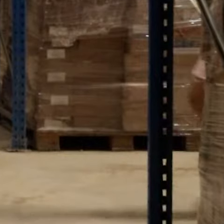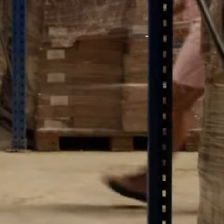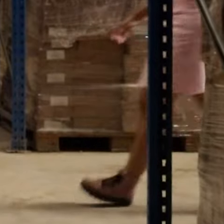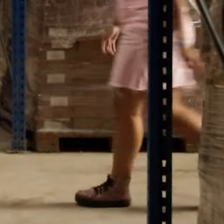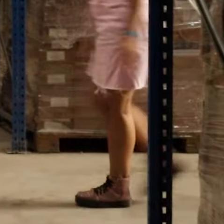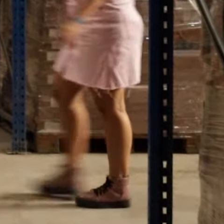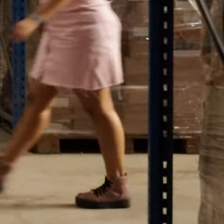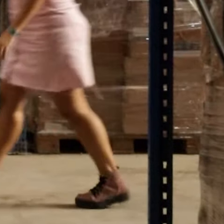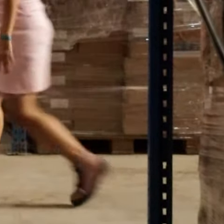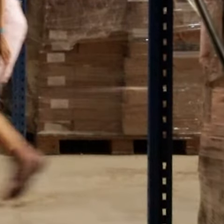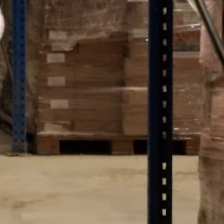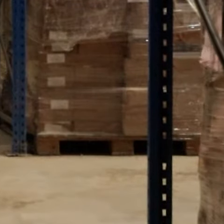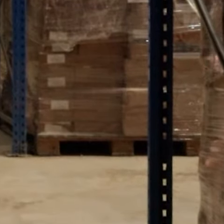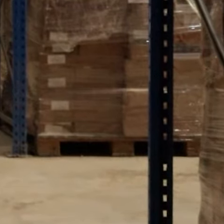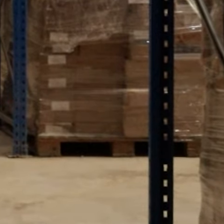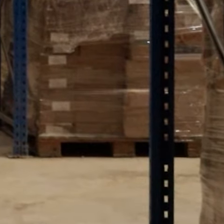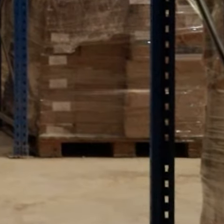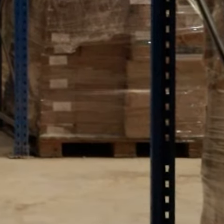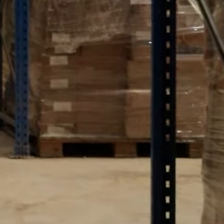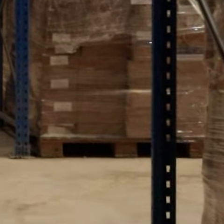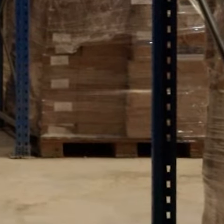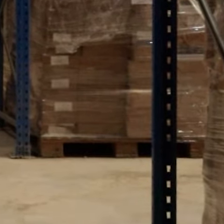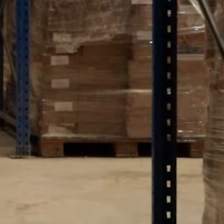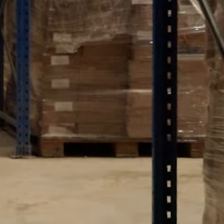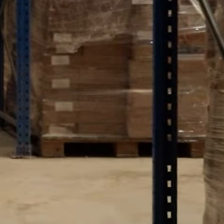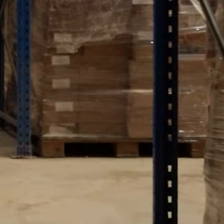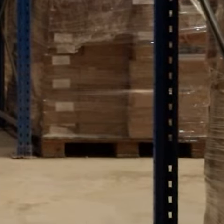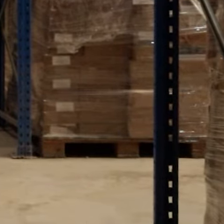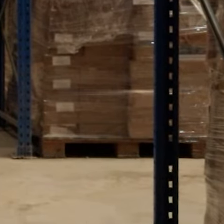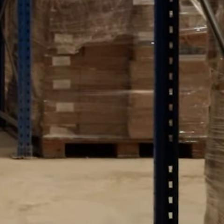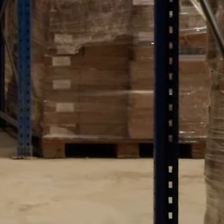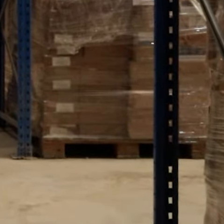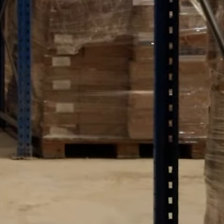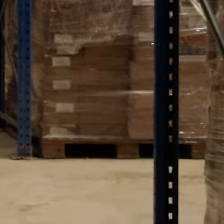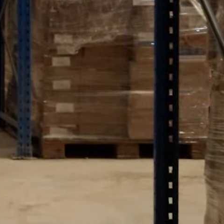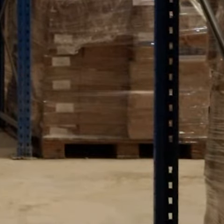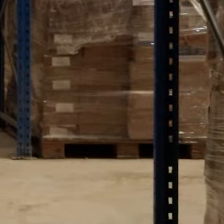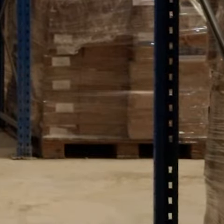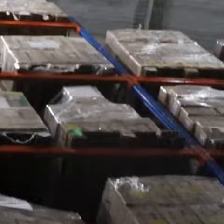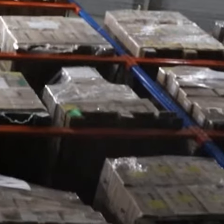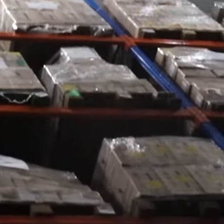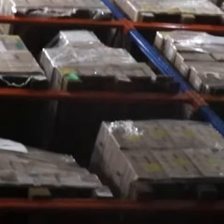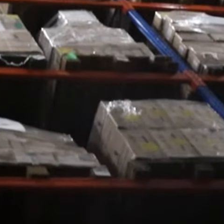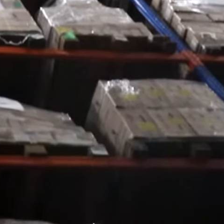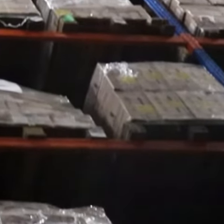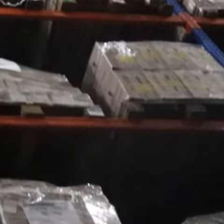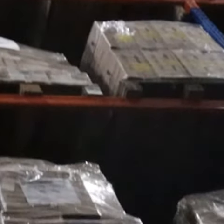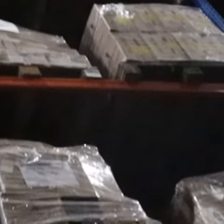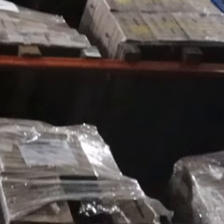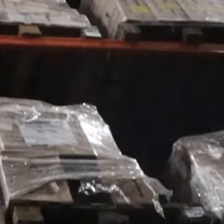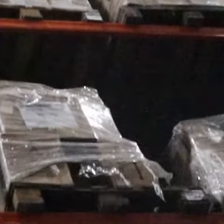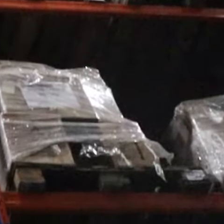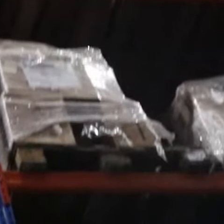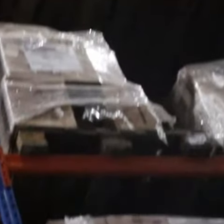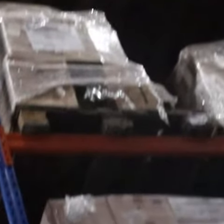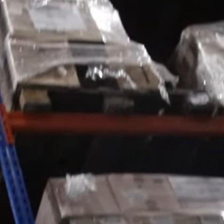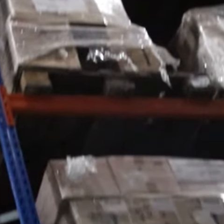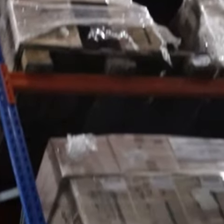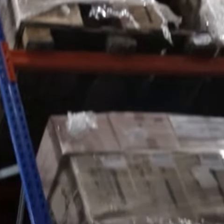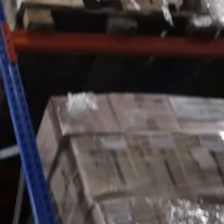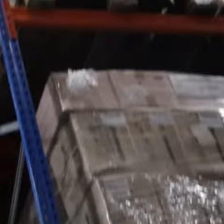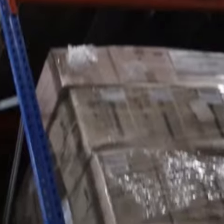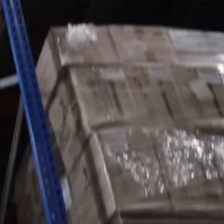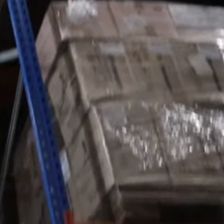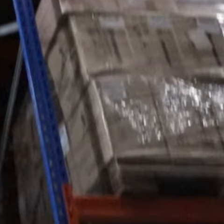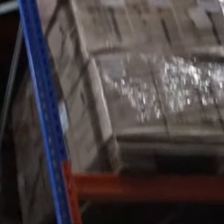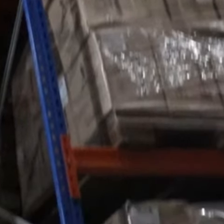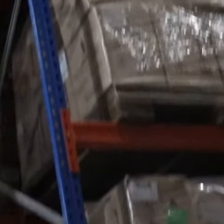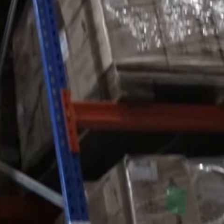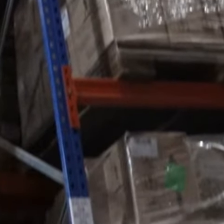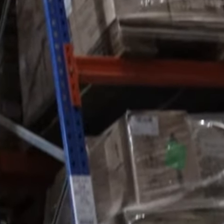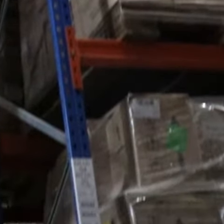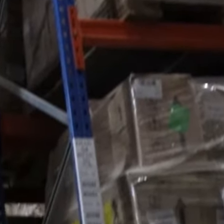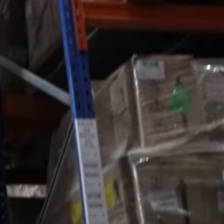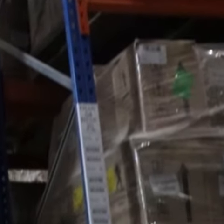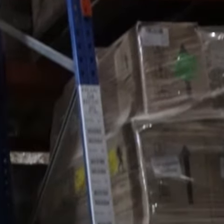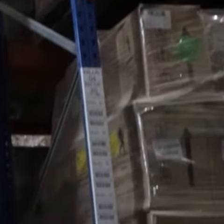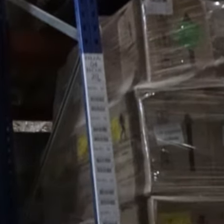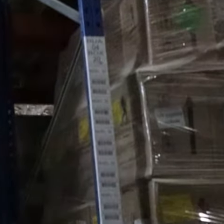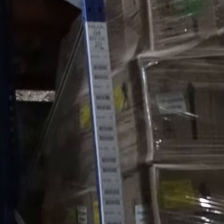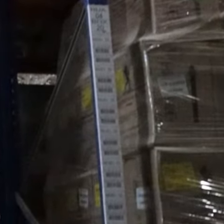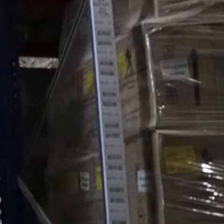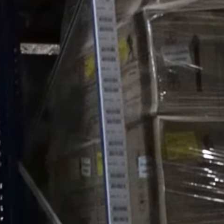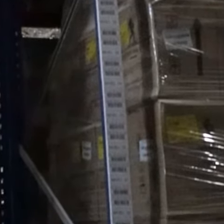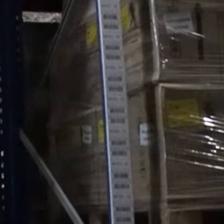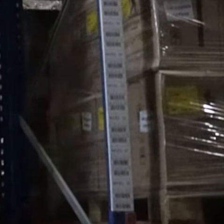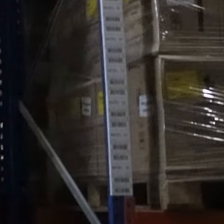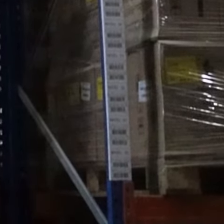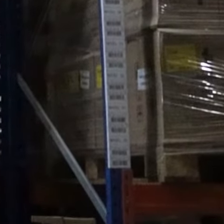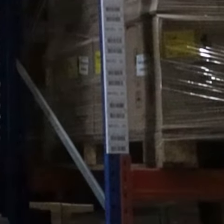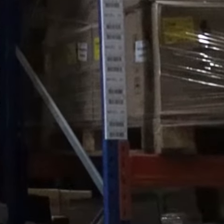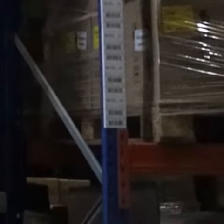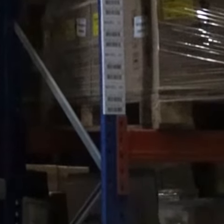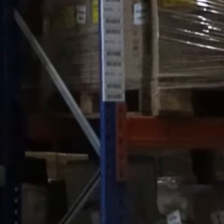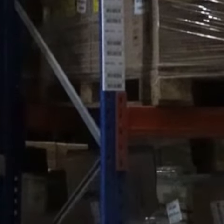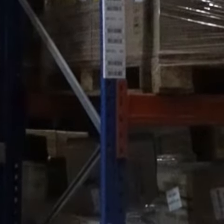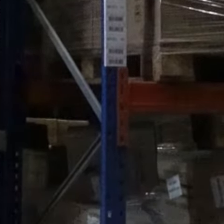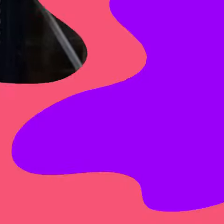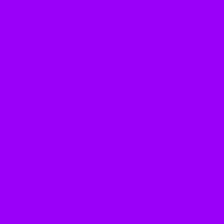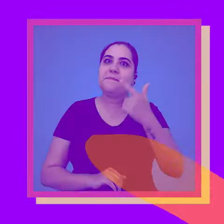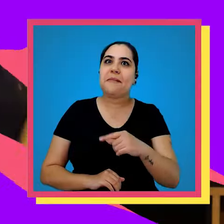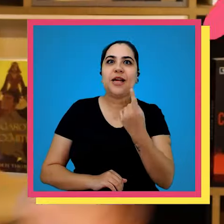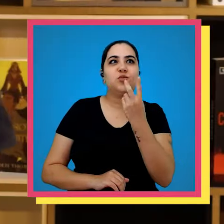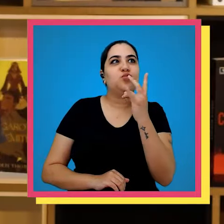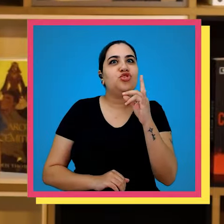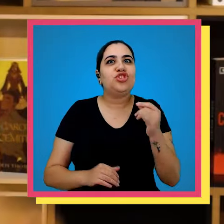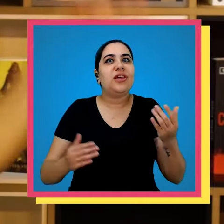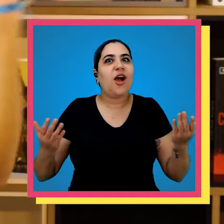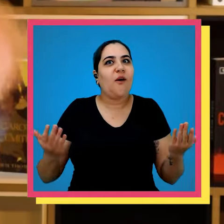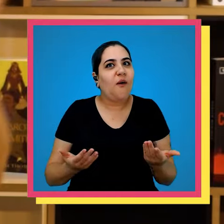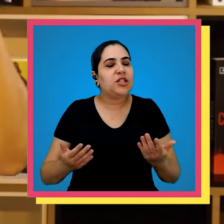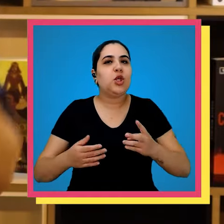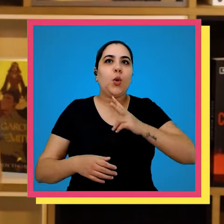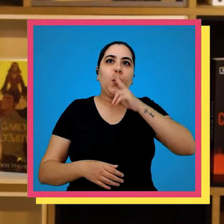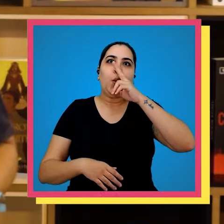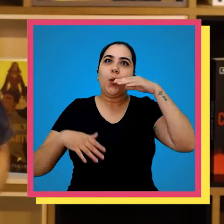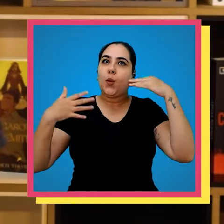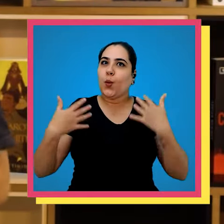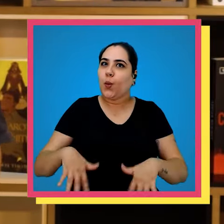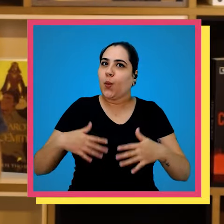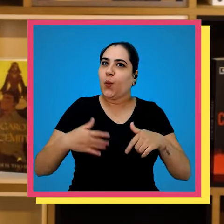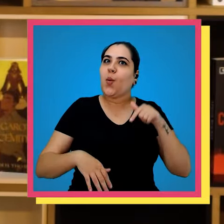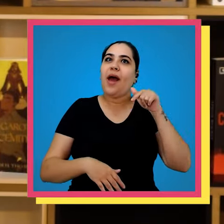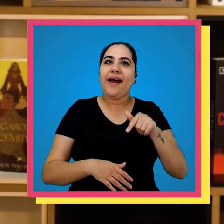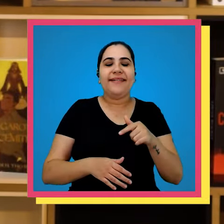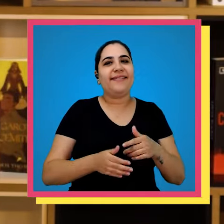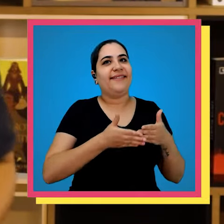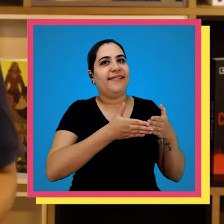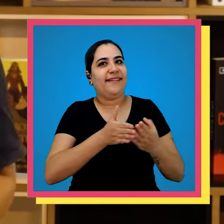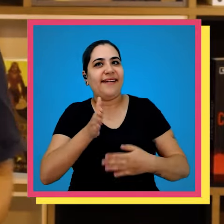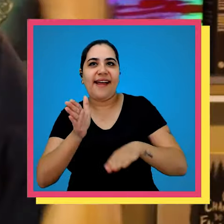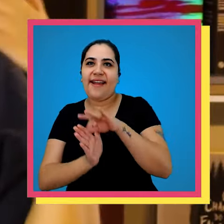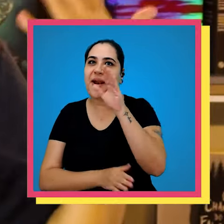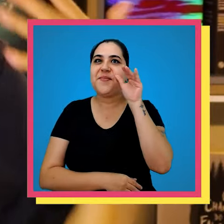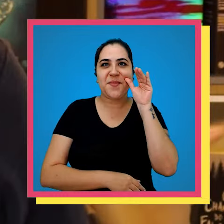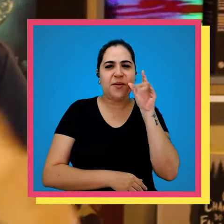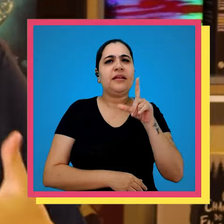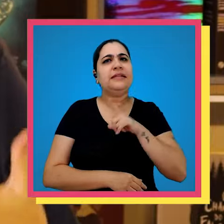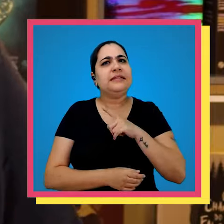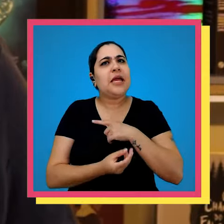mais um dia intenso aqui no galera bordo né galera é muito doido pensar